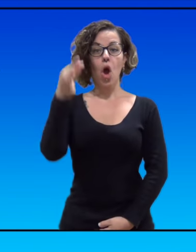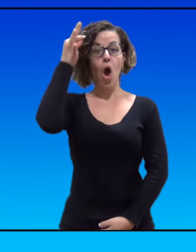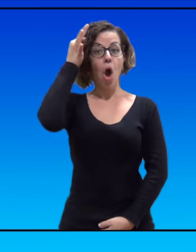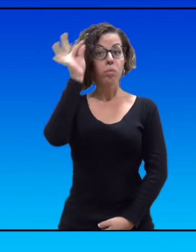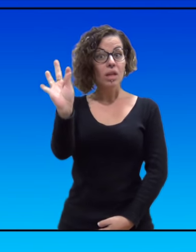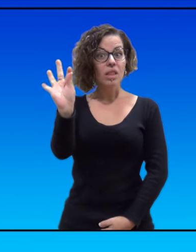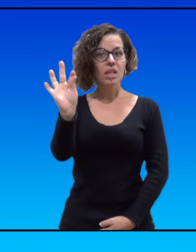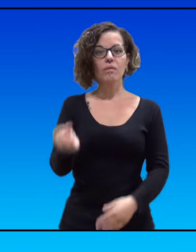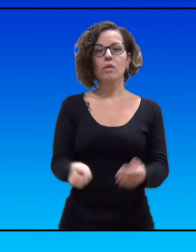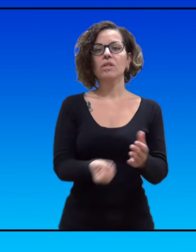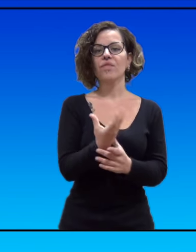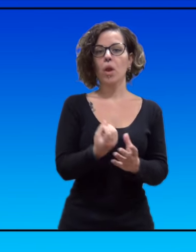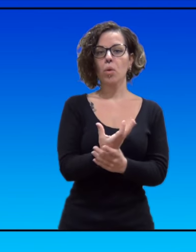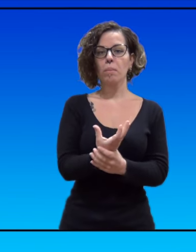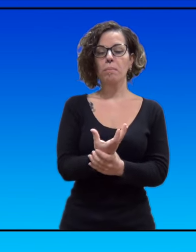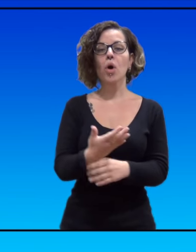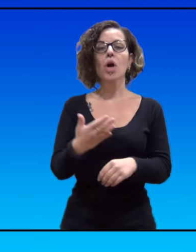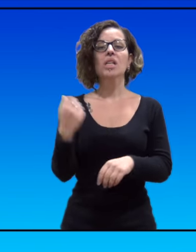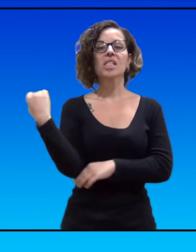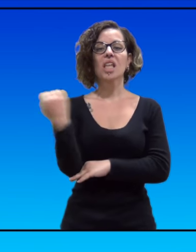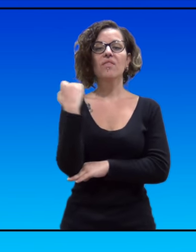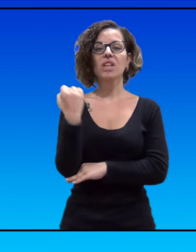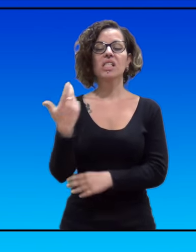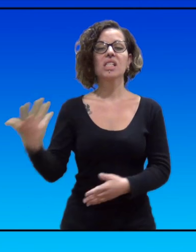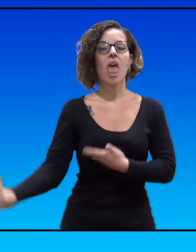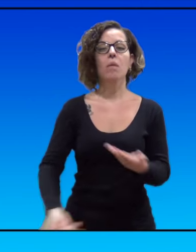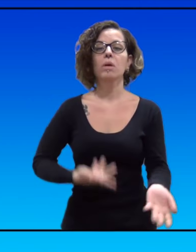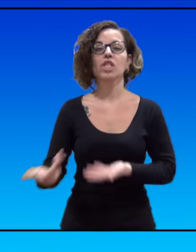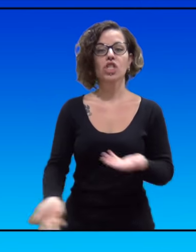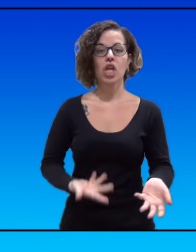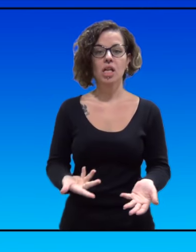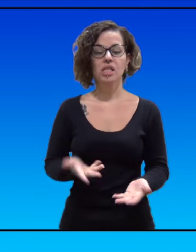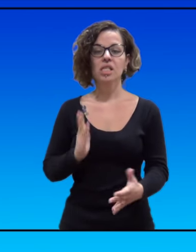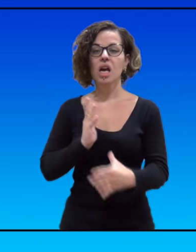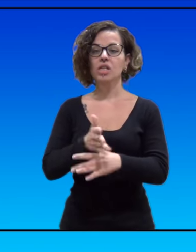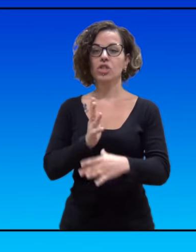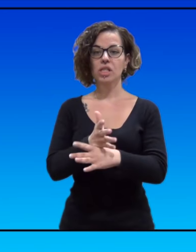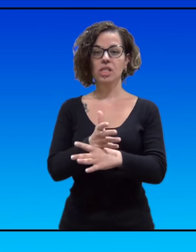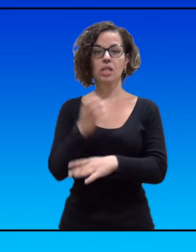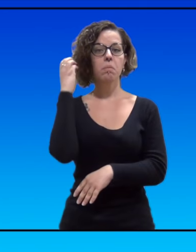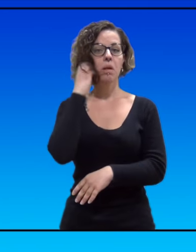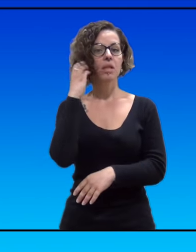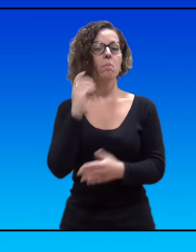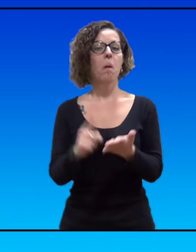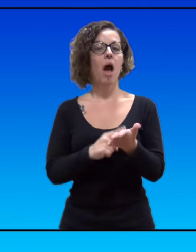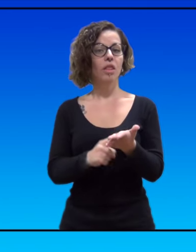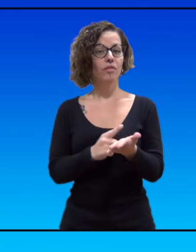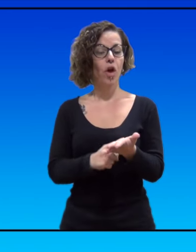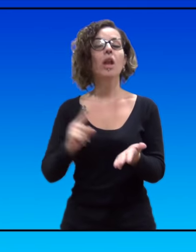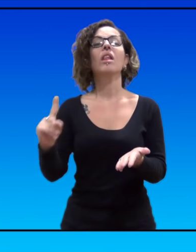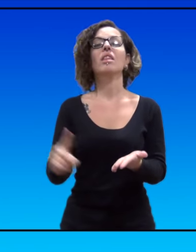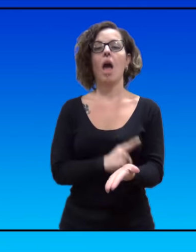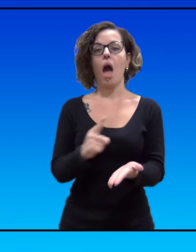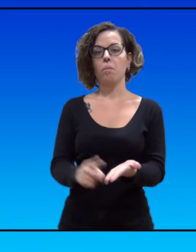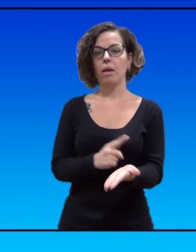e dedicato allo sviluppo di servizi di emergenza accessibili mediante applicativi per smartphone e tablet.